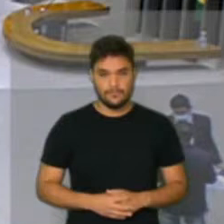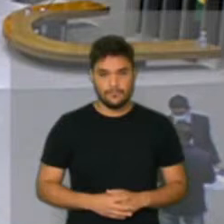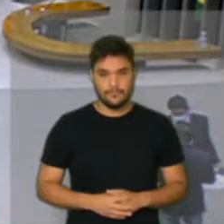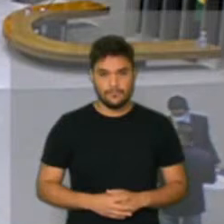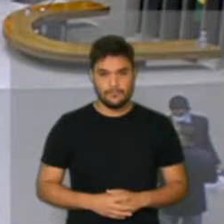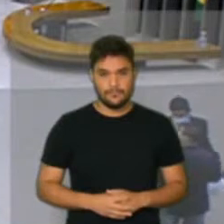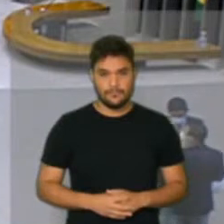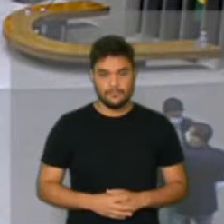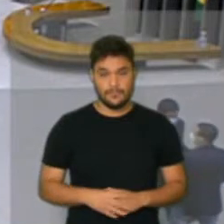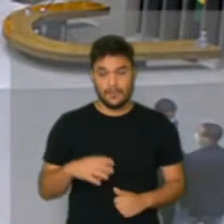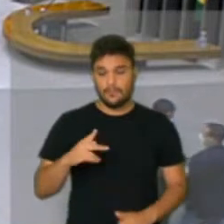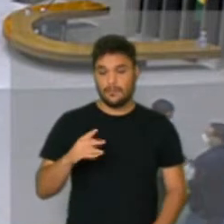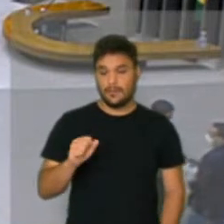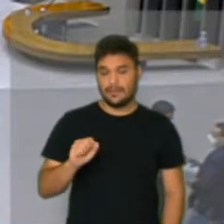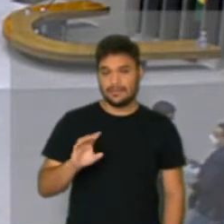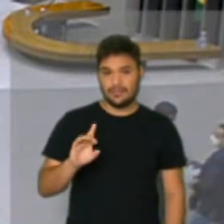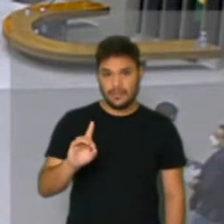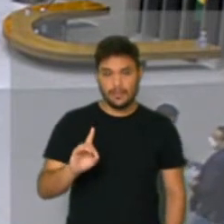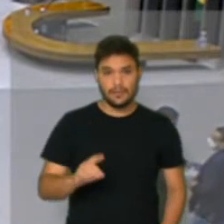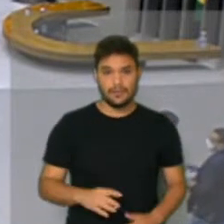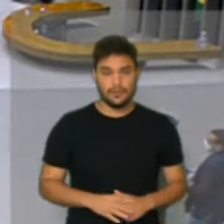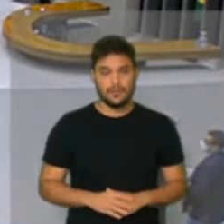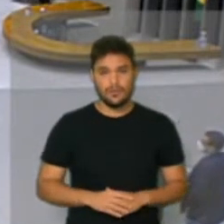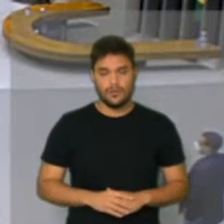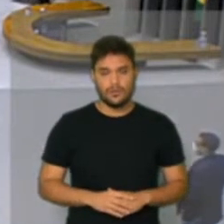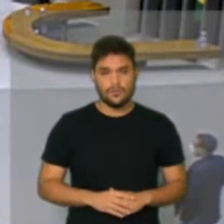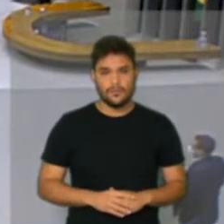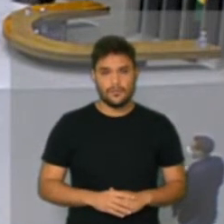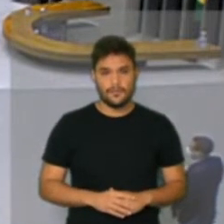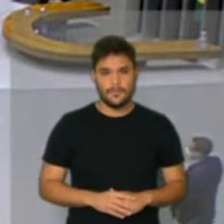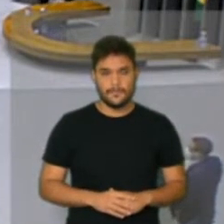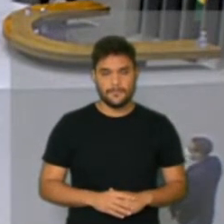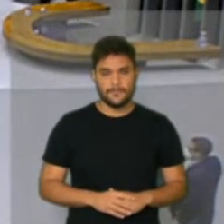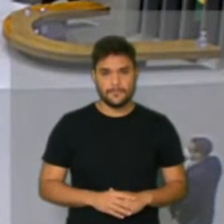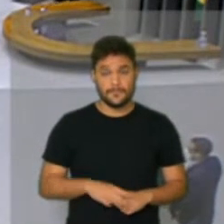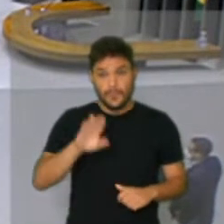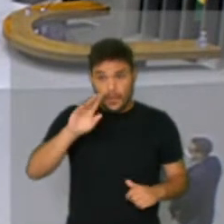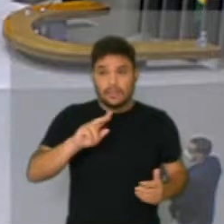PSD. -- [DEPUTADO]: SR. PRESIDENTE, O PSD ORIENTA NÃO